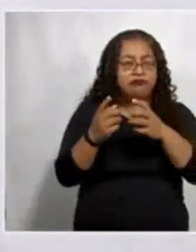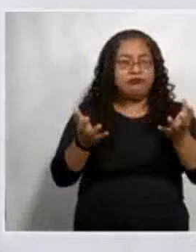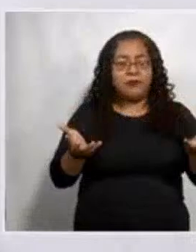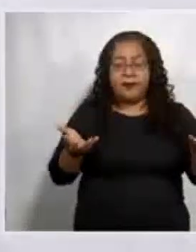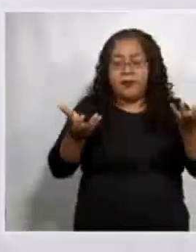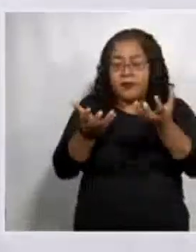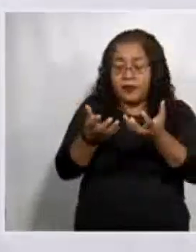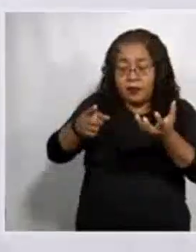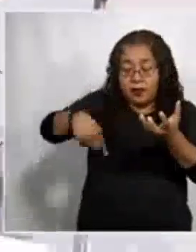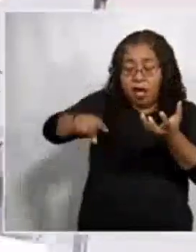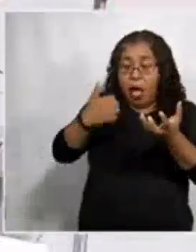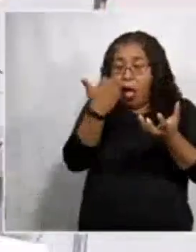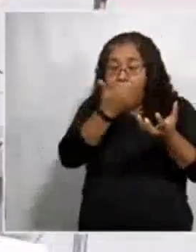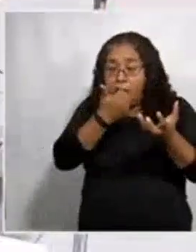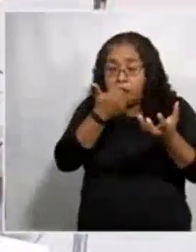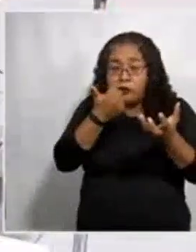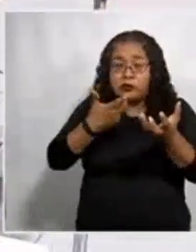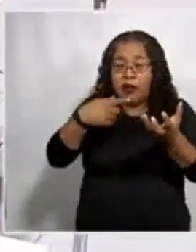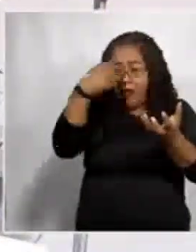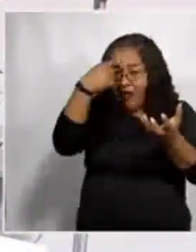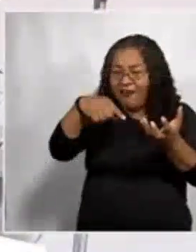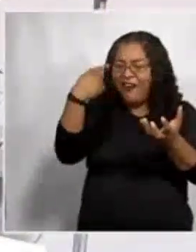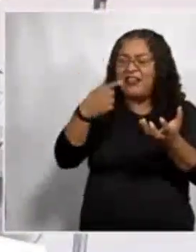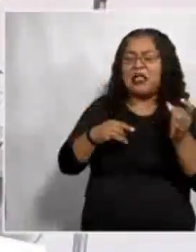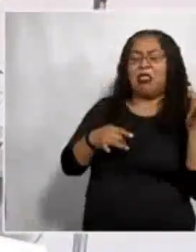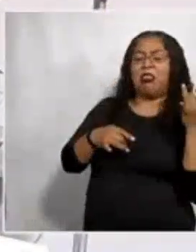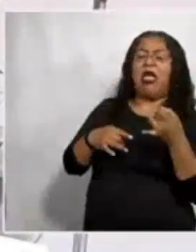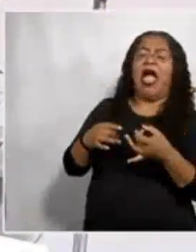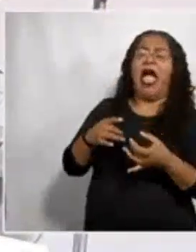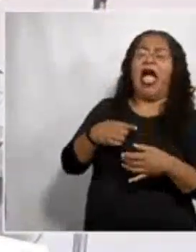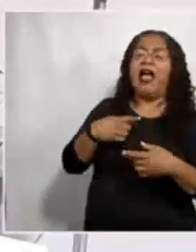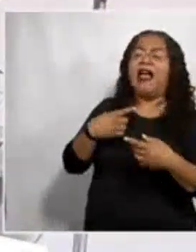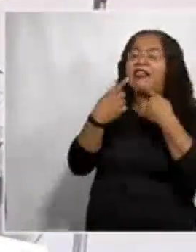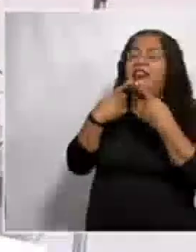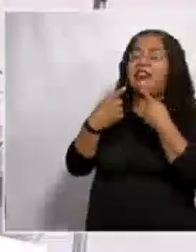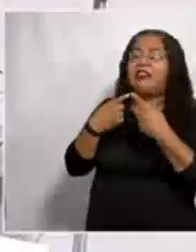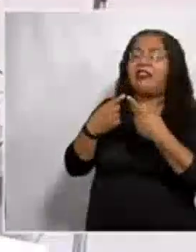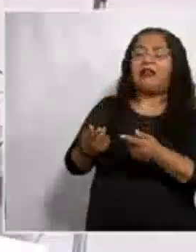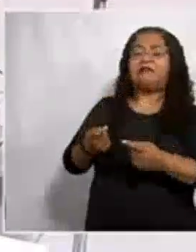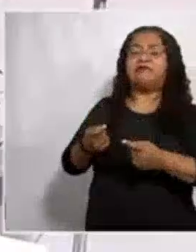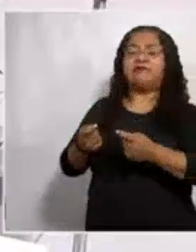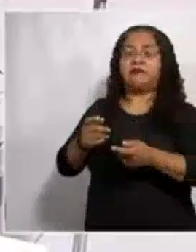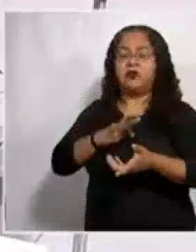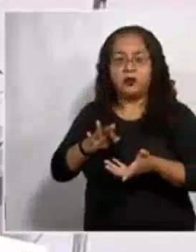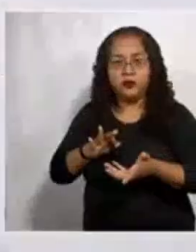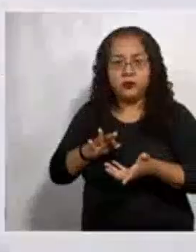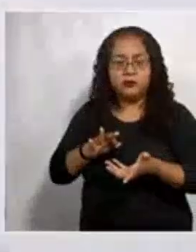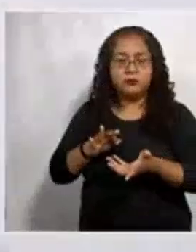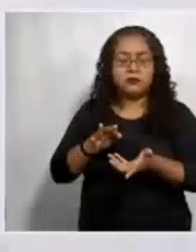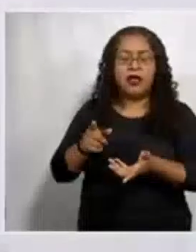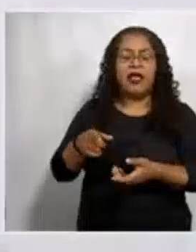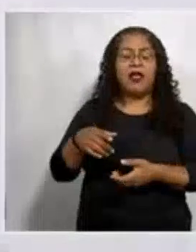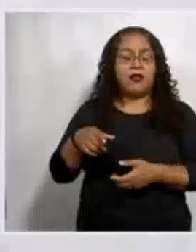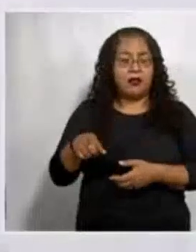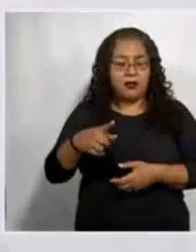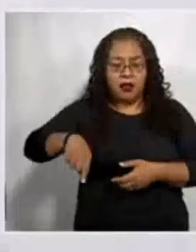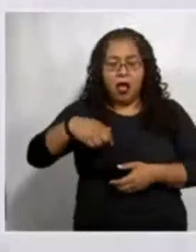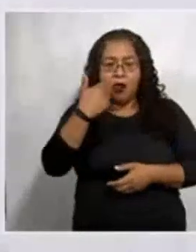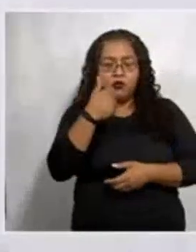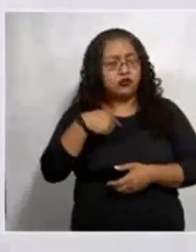estudiantes iba a ser muy fácil ganarles. y los estudiantes fuimos ganando ese diálogo, ese debate